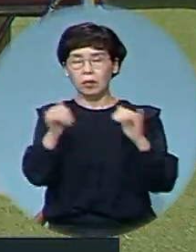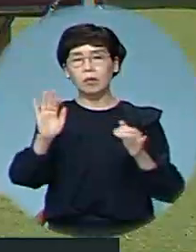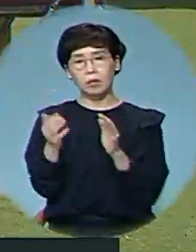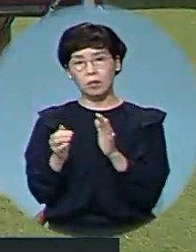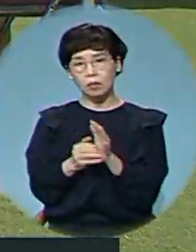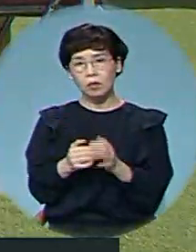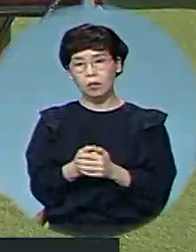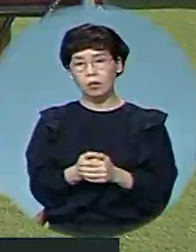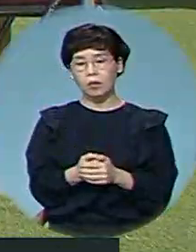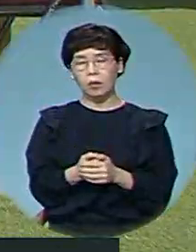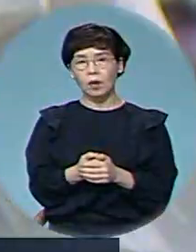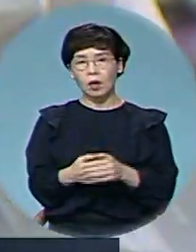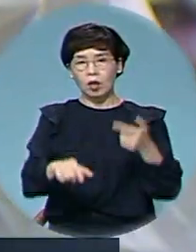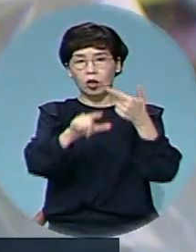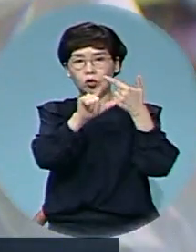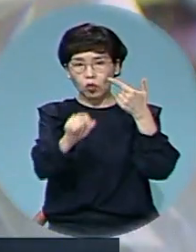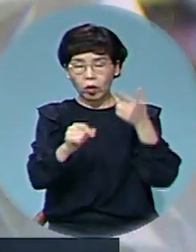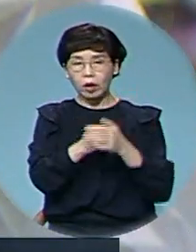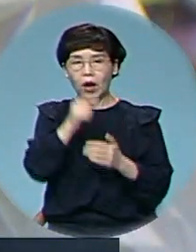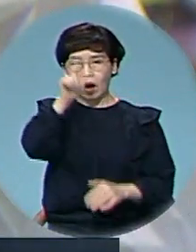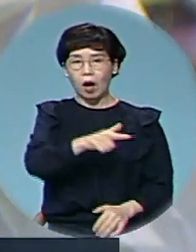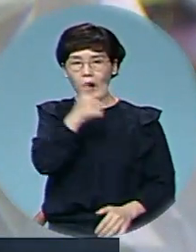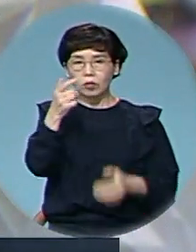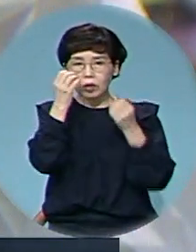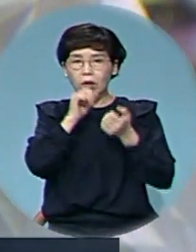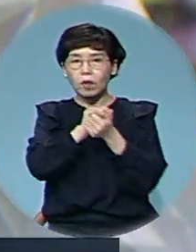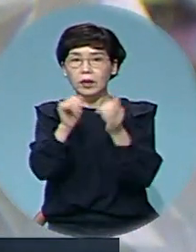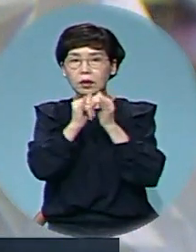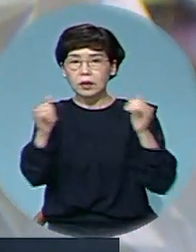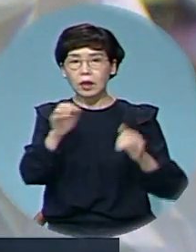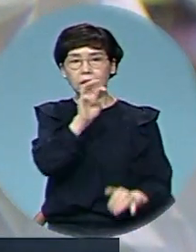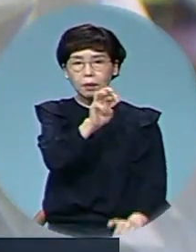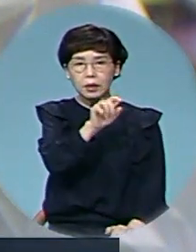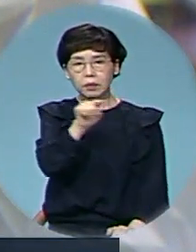이달 들어 1일 신규 확진자 수는 30명대에서 50명대 사이를 계속 오가고